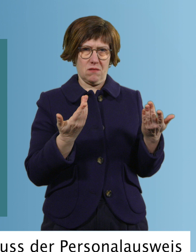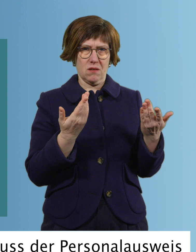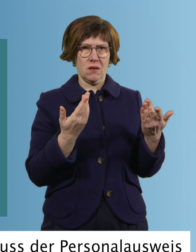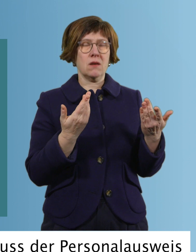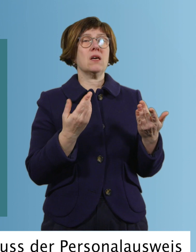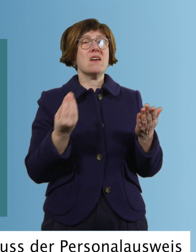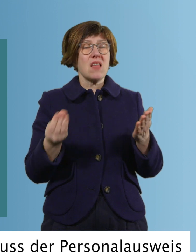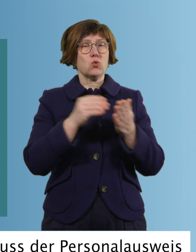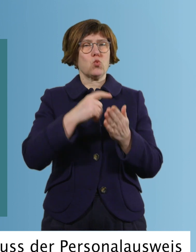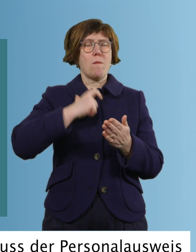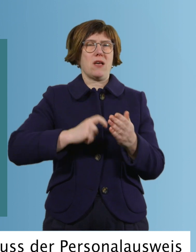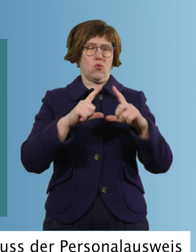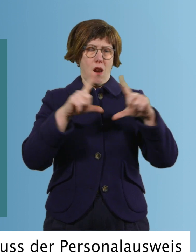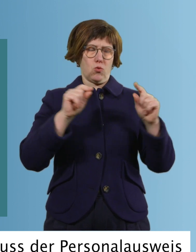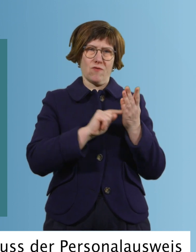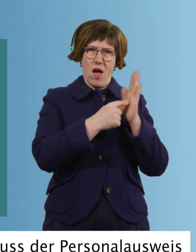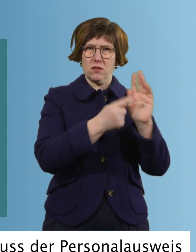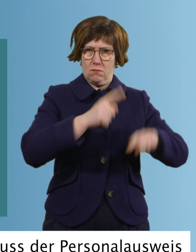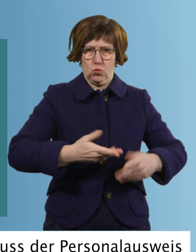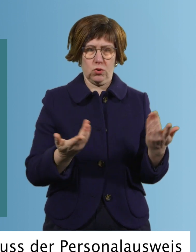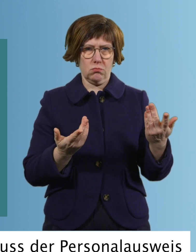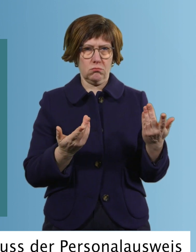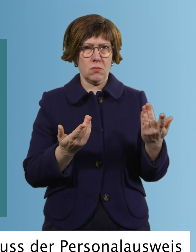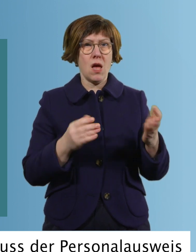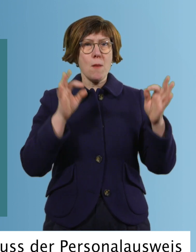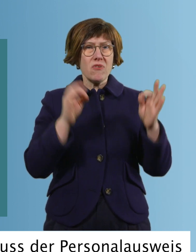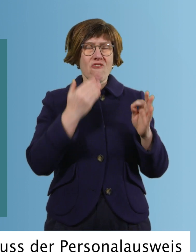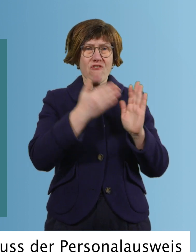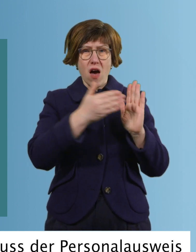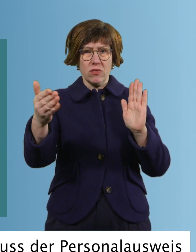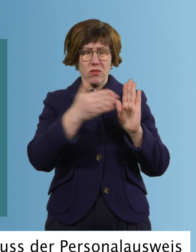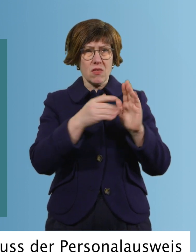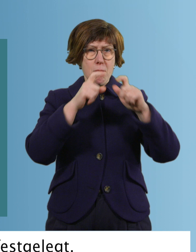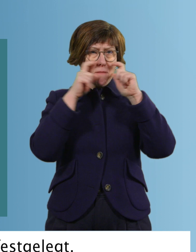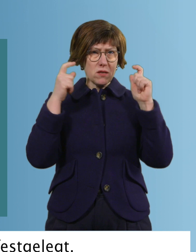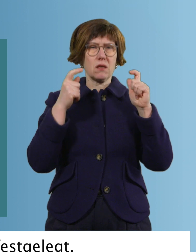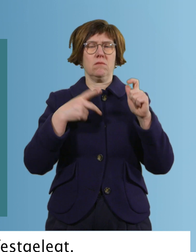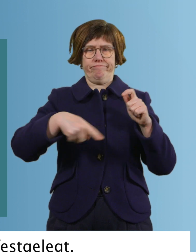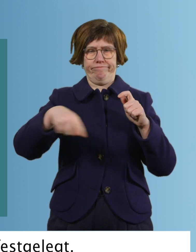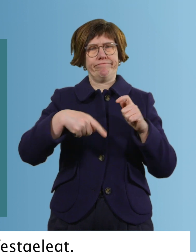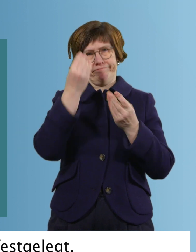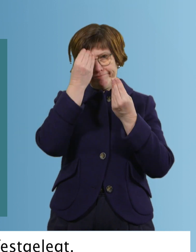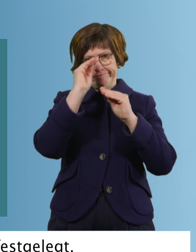Zusätzlich muss der Personalausweis vorgezeigt werden. Der genaue Zeitraum der Maskenvergabe wird noch festgelegt.